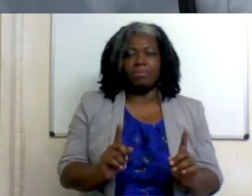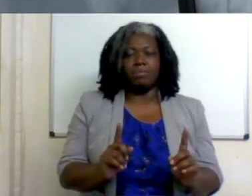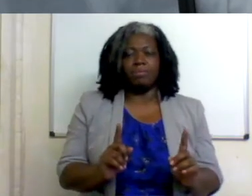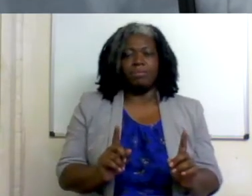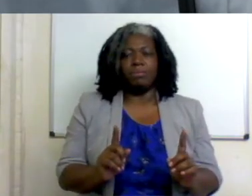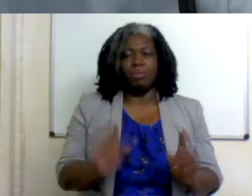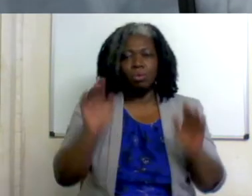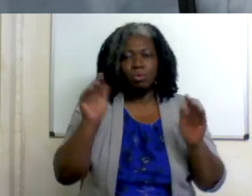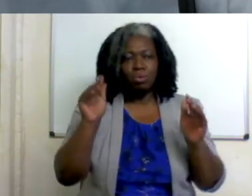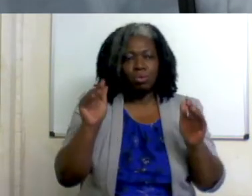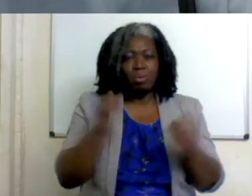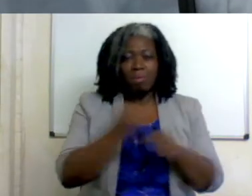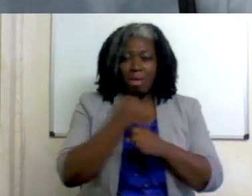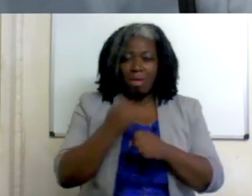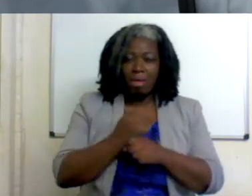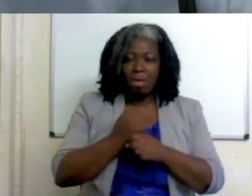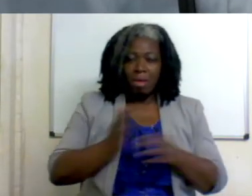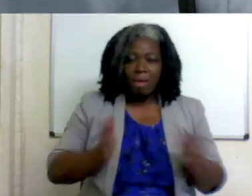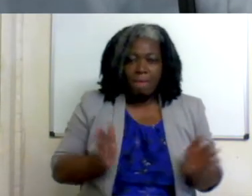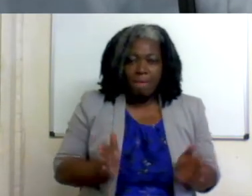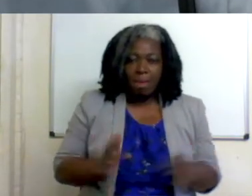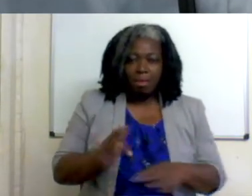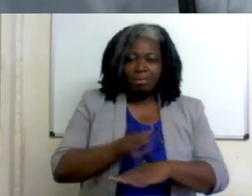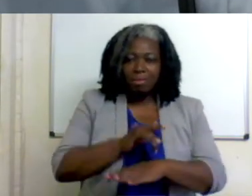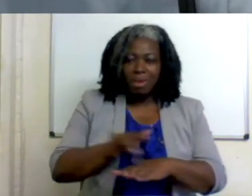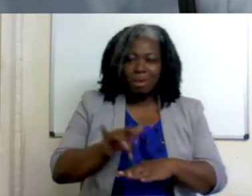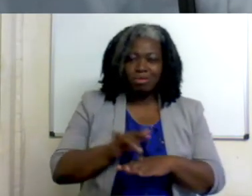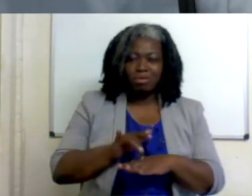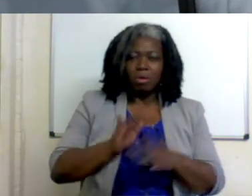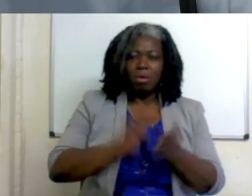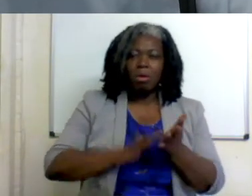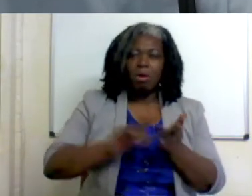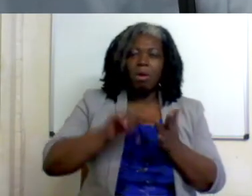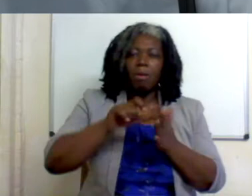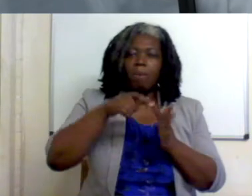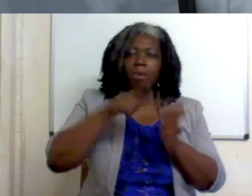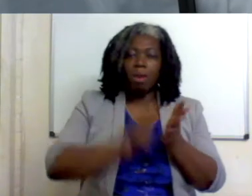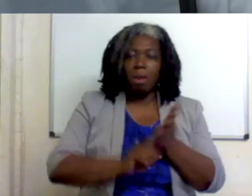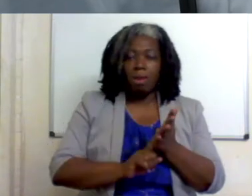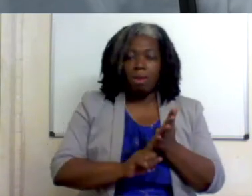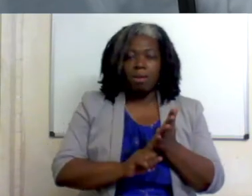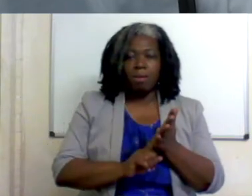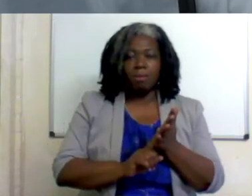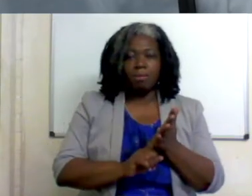Dnes vyrobime male jeviste nebo model, a pro tento projekt bych